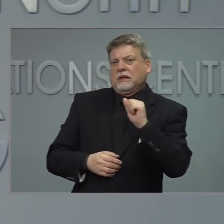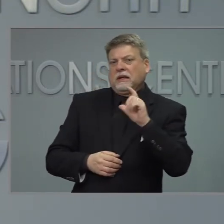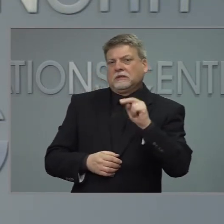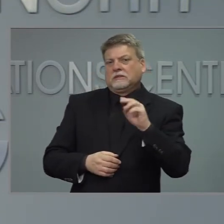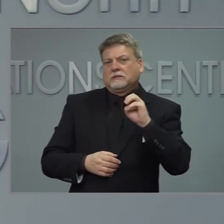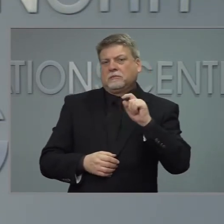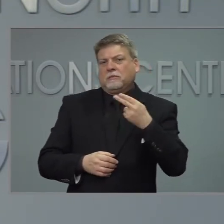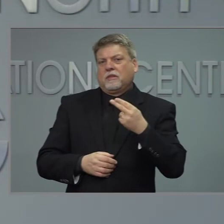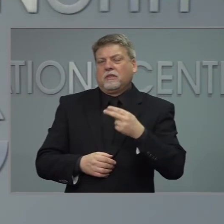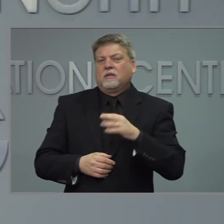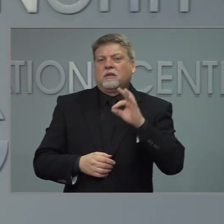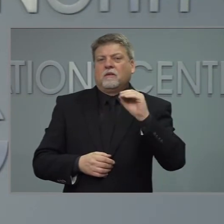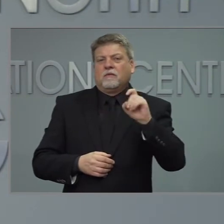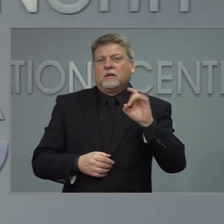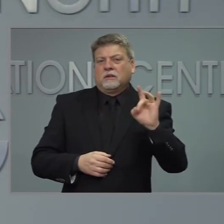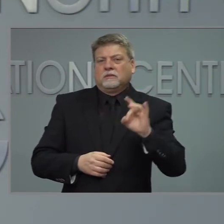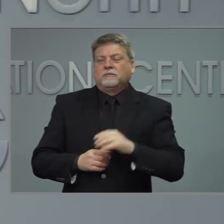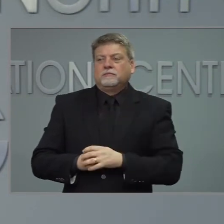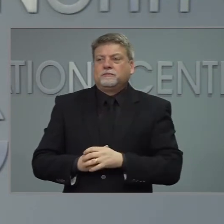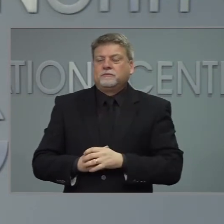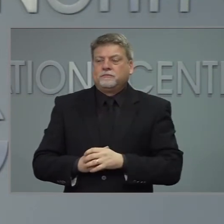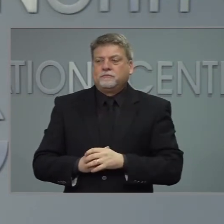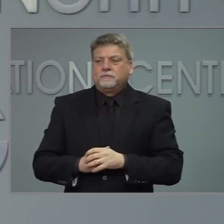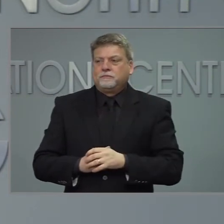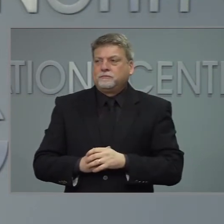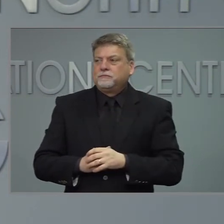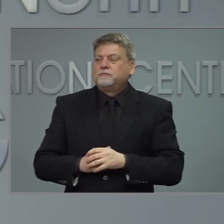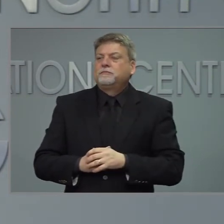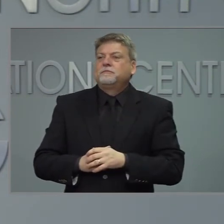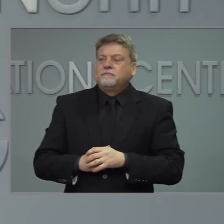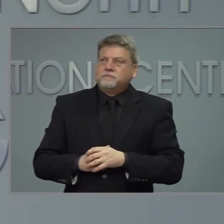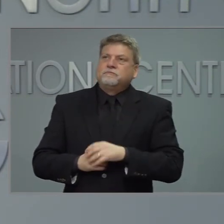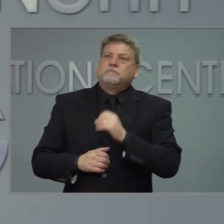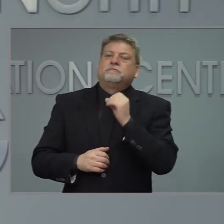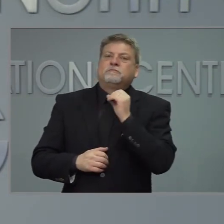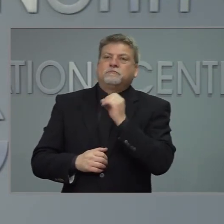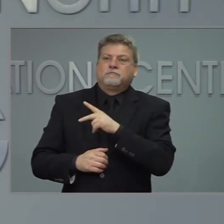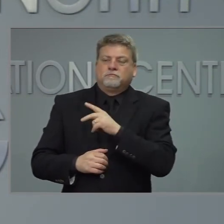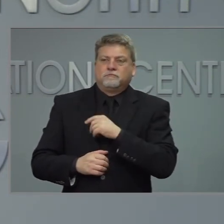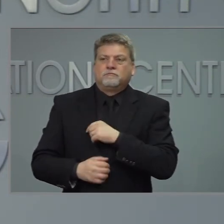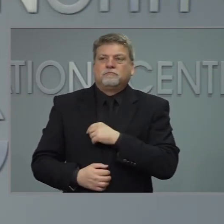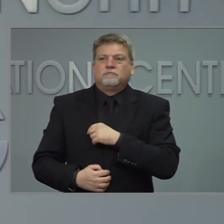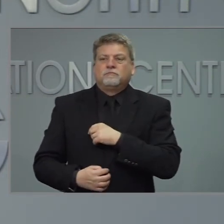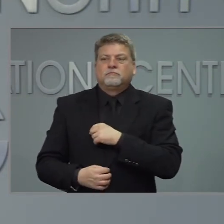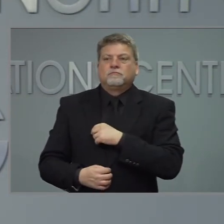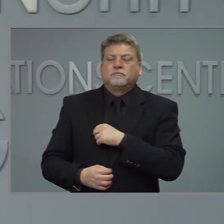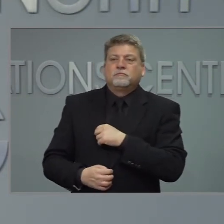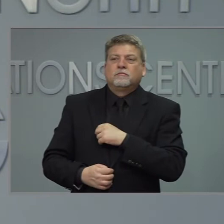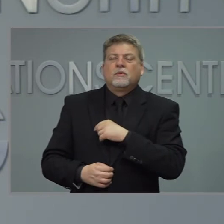Una vez y miento de adolescente fax y que ahora que hay más de